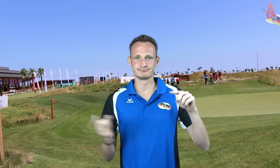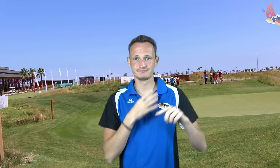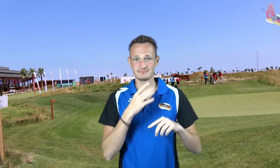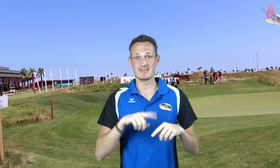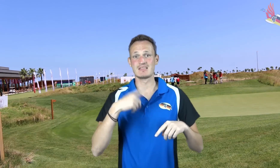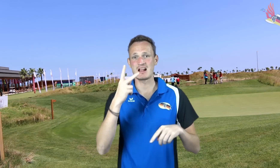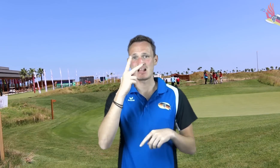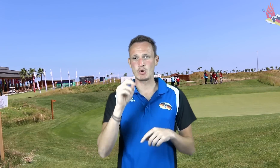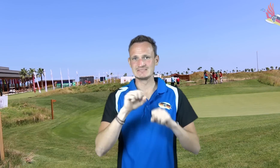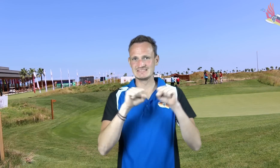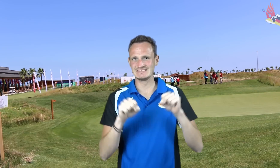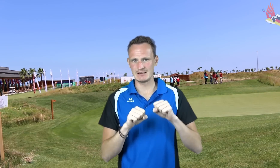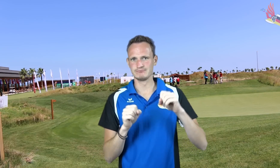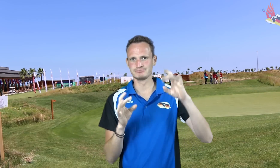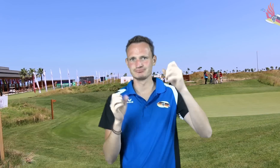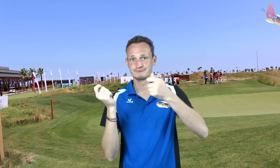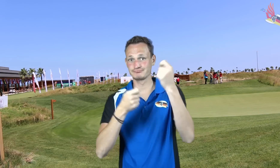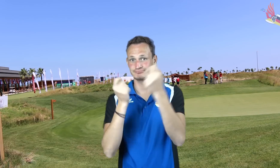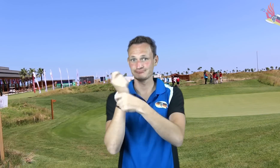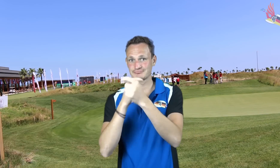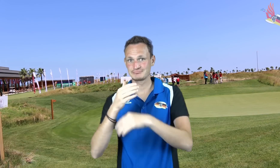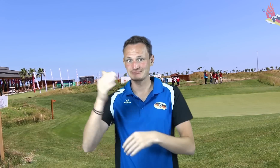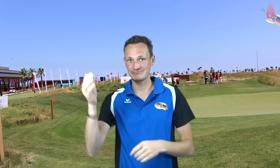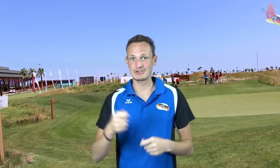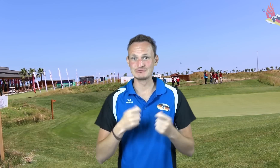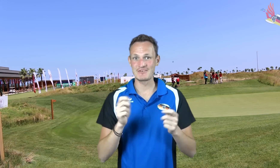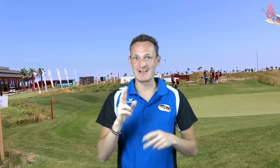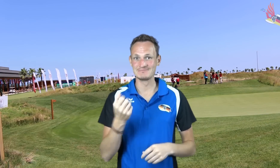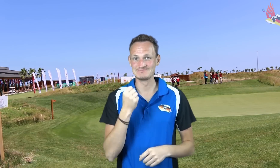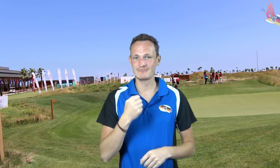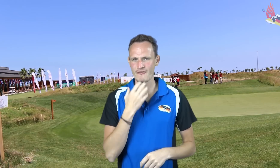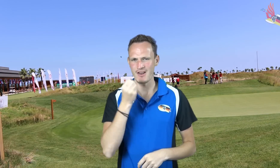Dann geht es im K.O.- System weiter. Wir sind schon gespannt, wer gewinnt, aber wir hoffen natürlich auf Deutschland.